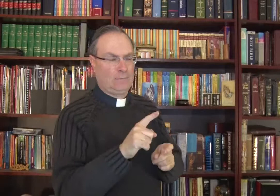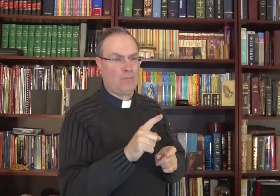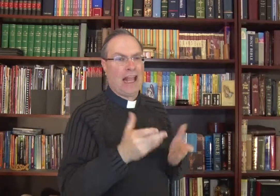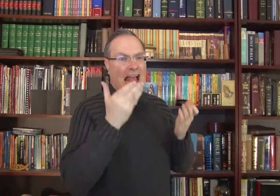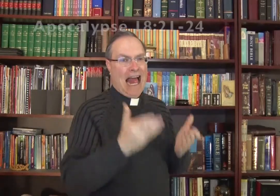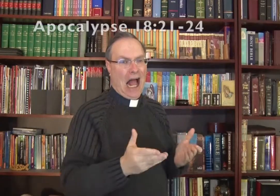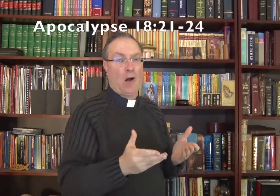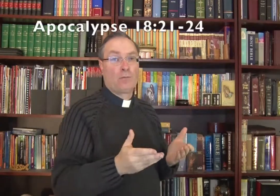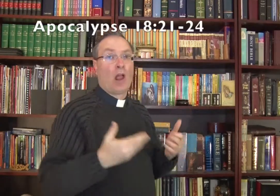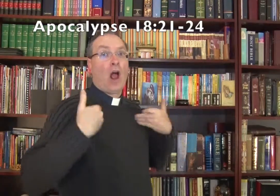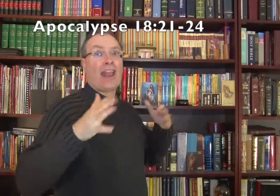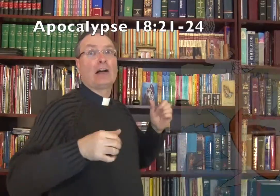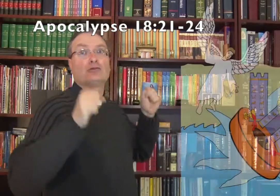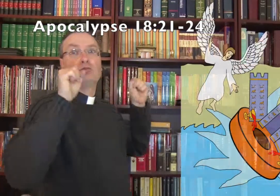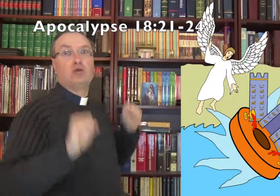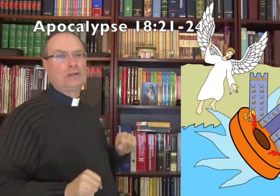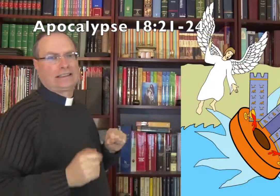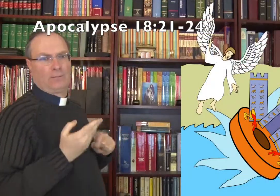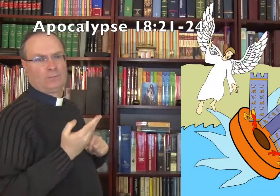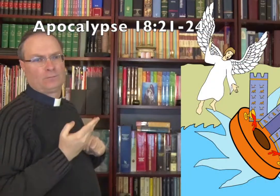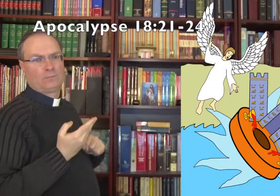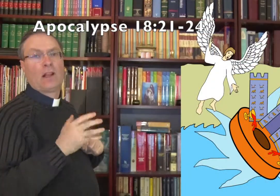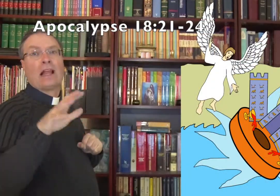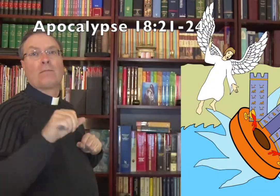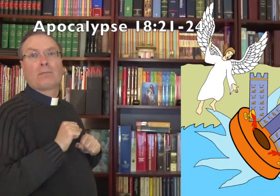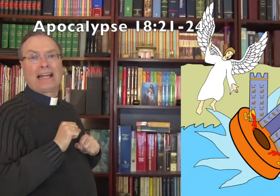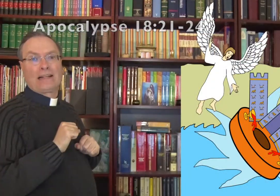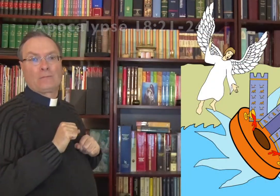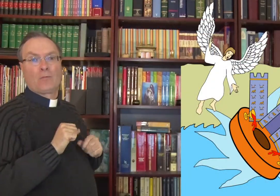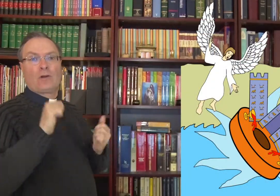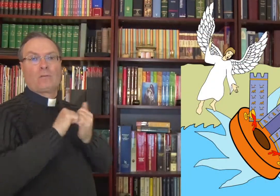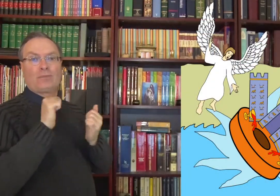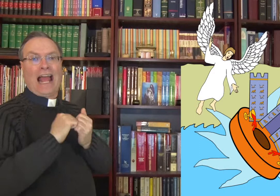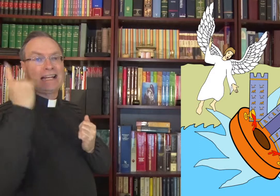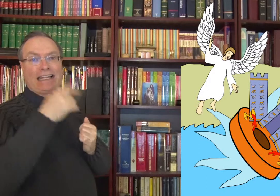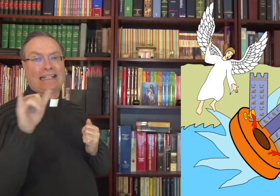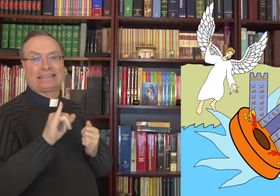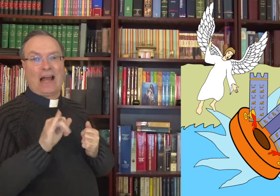«Alors, un ange puissant prit une pierre qui ressemblait